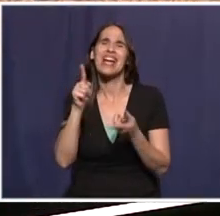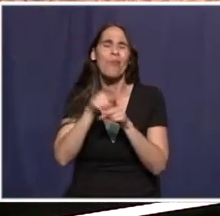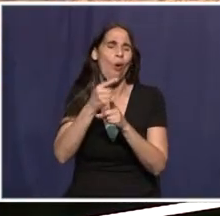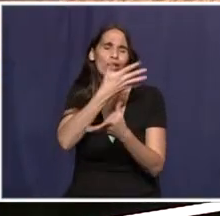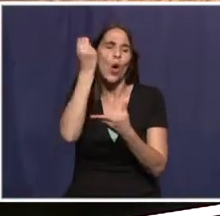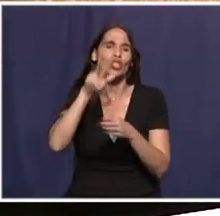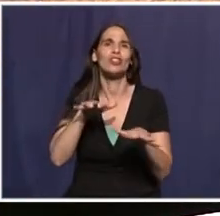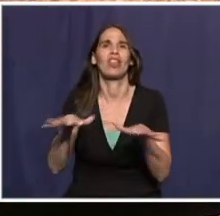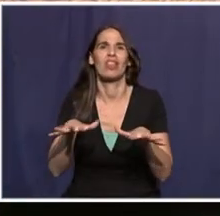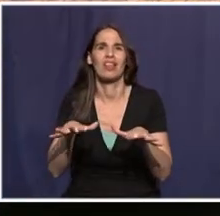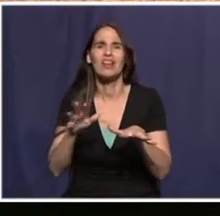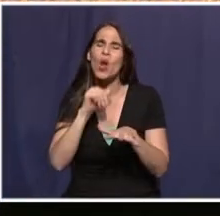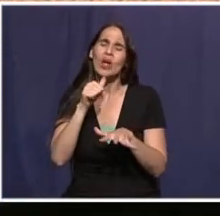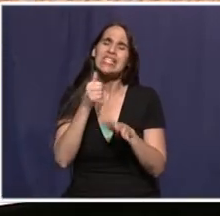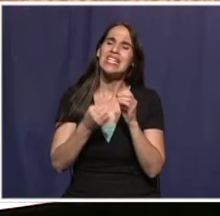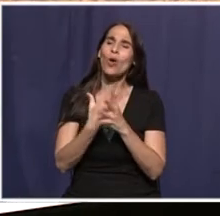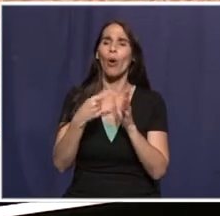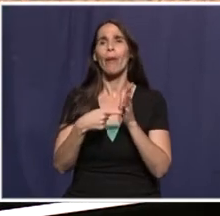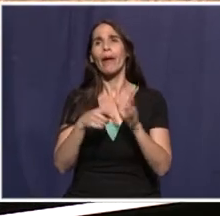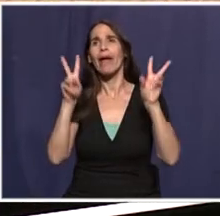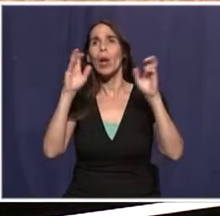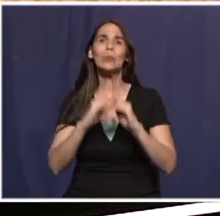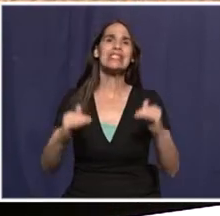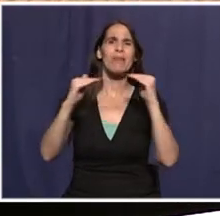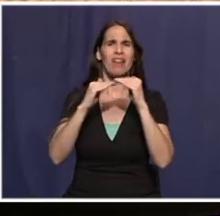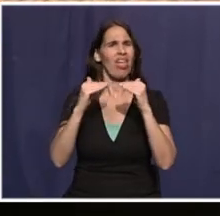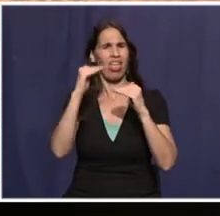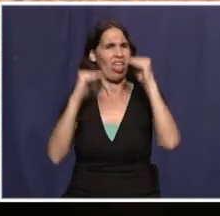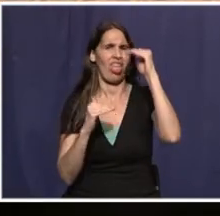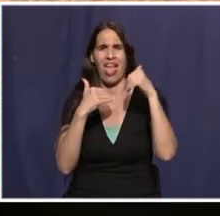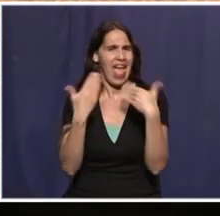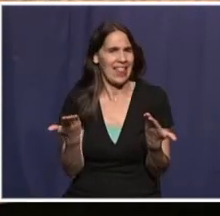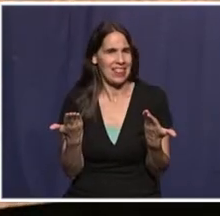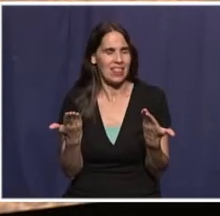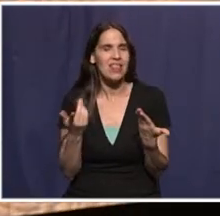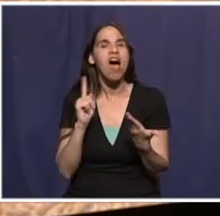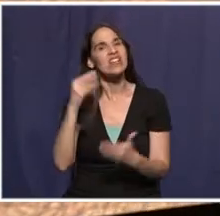גם לא רציתי ליצור מצג שווא של סימטריה, كما ولم أشأ وضع صورة تناظر عبثية، כי אין סימטריה. لأنه لا يوجد تناظر. אבל זכרתי את החברות ההן שלי, لكنني تذكرت صديقاتي